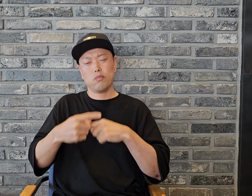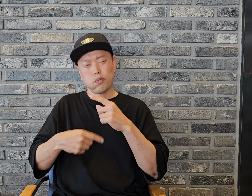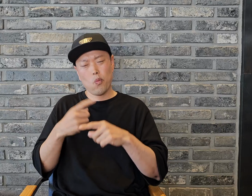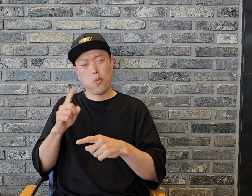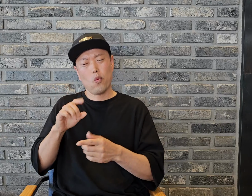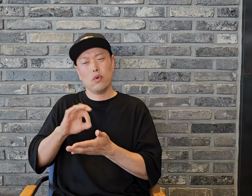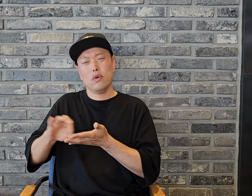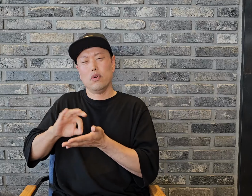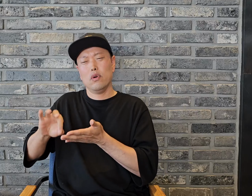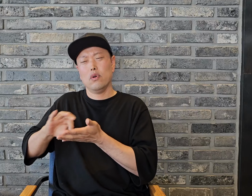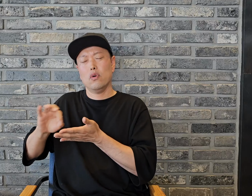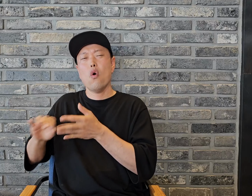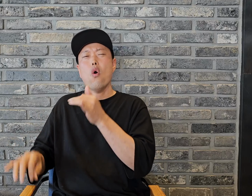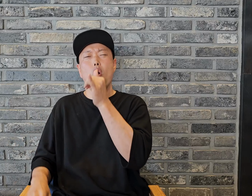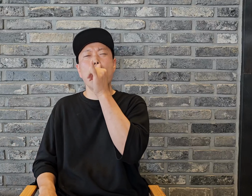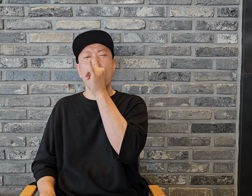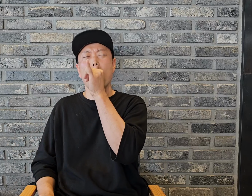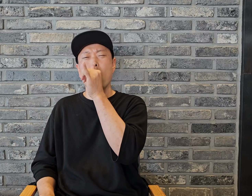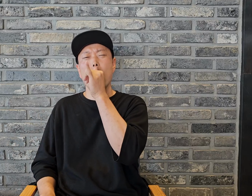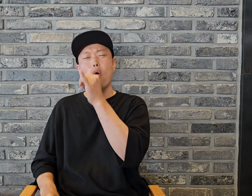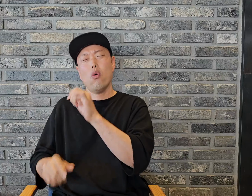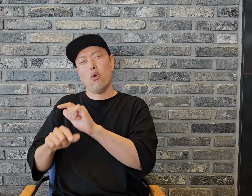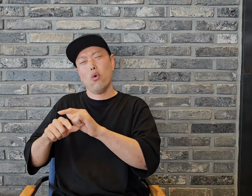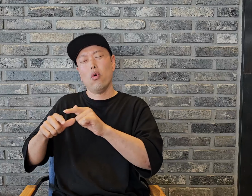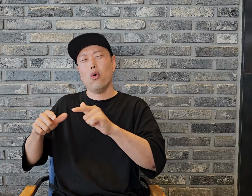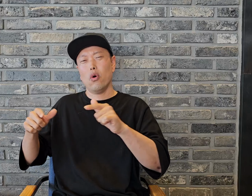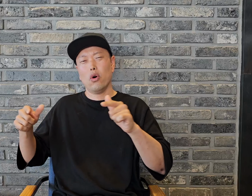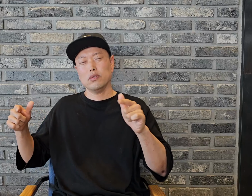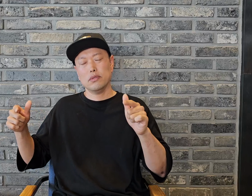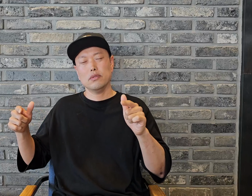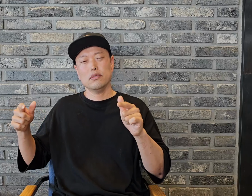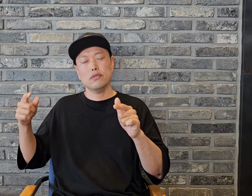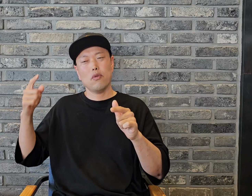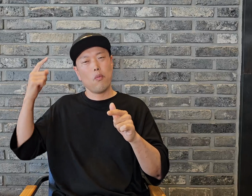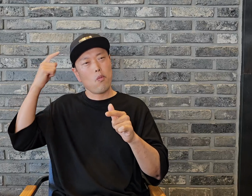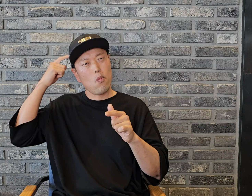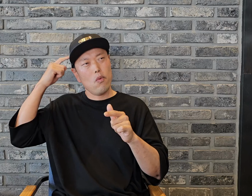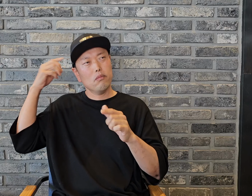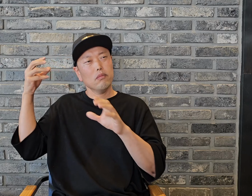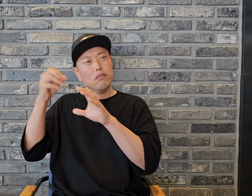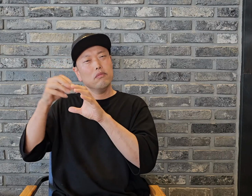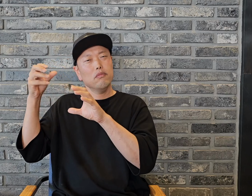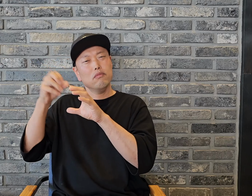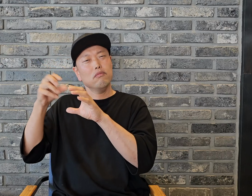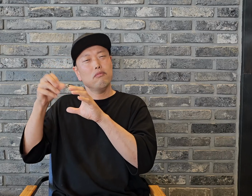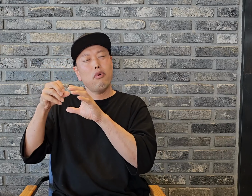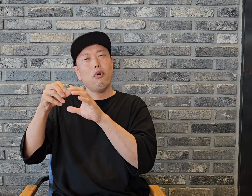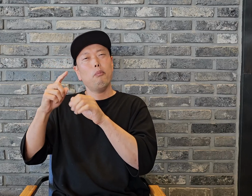수어 중에서 의미가 어색한 표현들을 검토하며 많은 생각을 했고, 그 아이디어들을 정리해 놓았어요